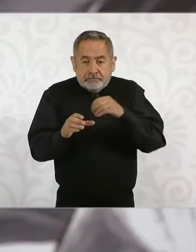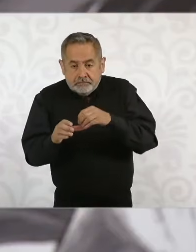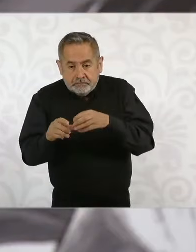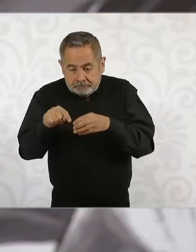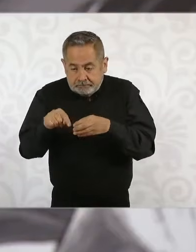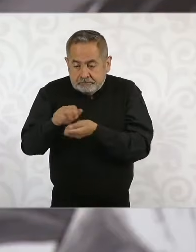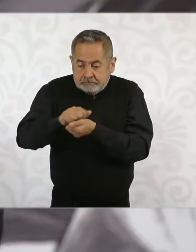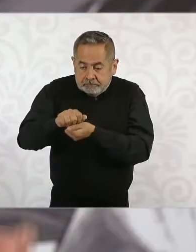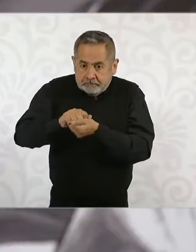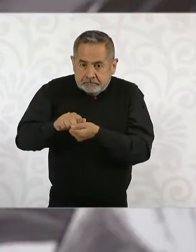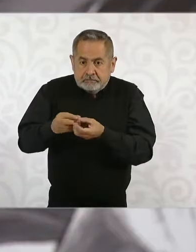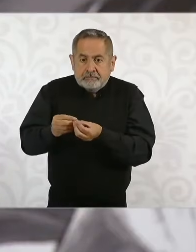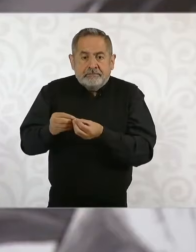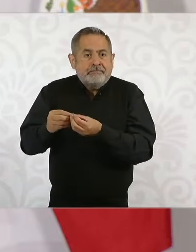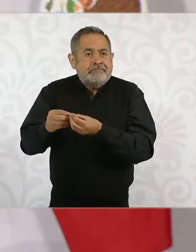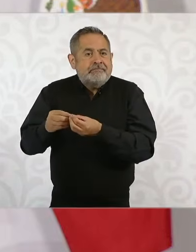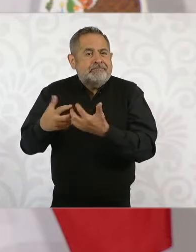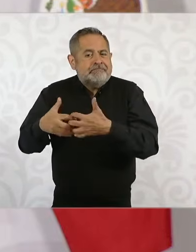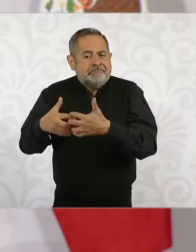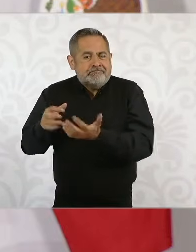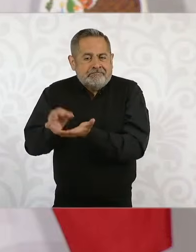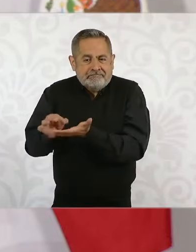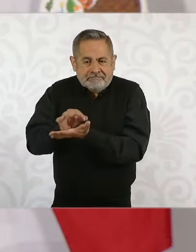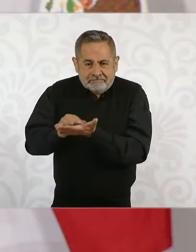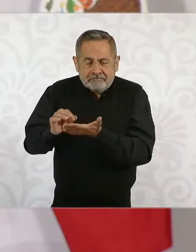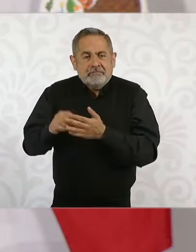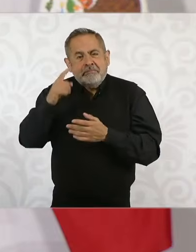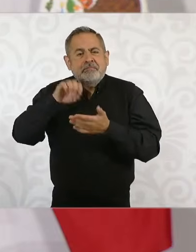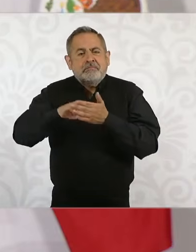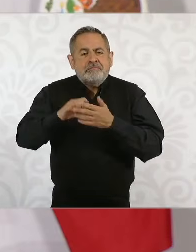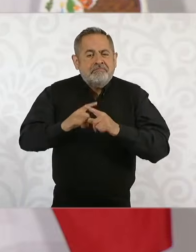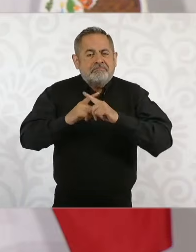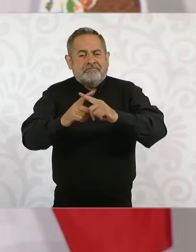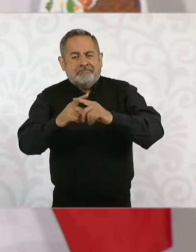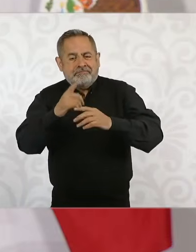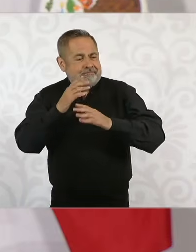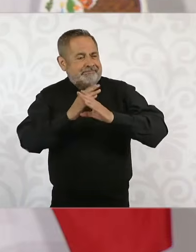construyen o se fabrican los anticonceptivos que usan eh las mujeres en todo el mundo. Entonces,